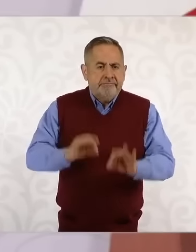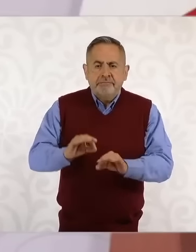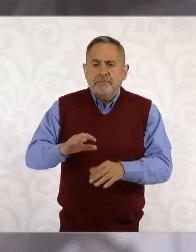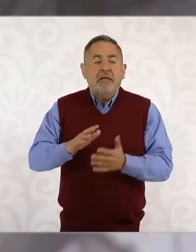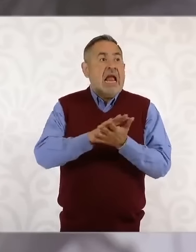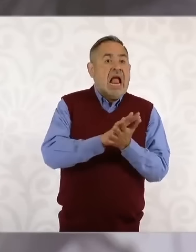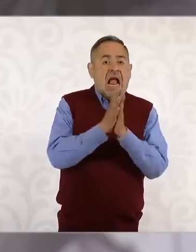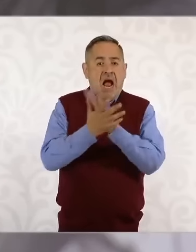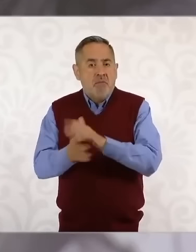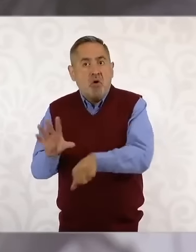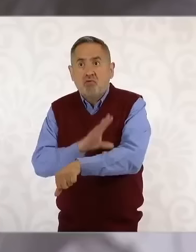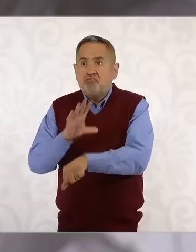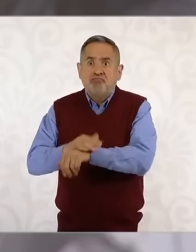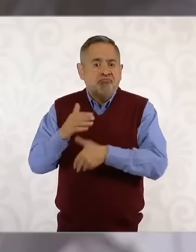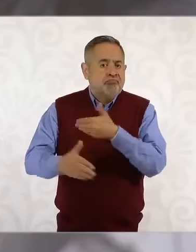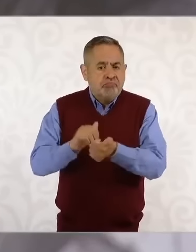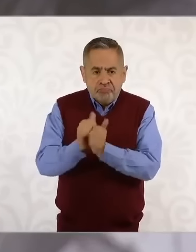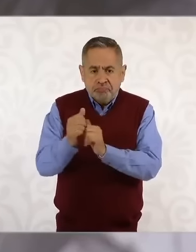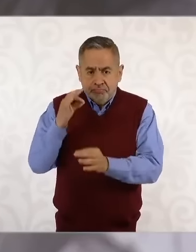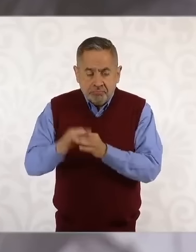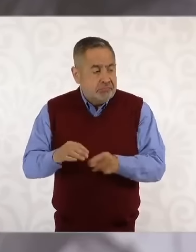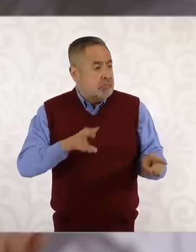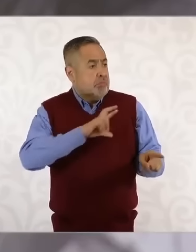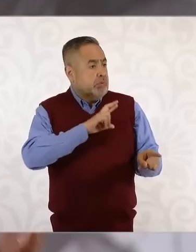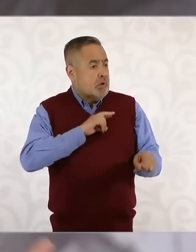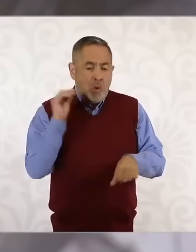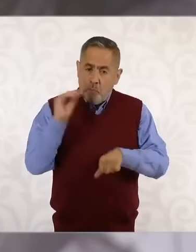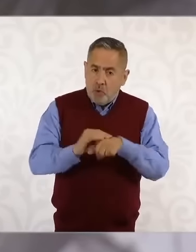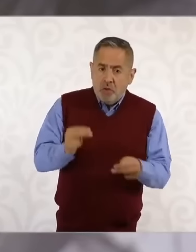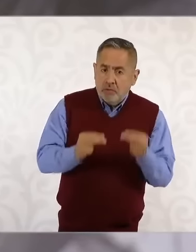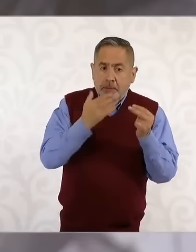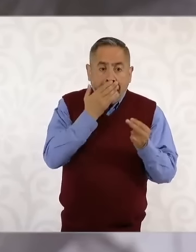el derecho legítimo también de los privados a invertir y las necesidades de inversión que que